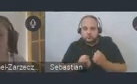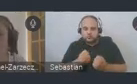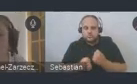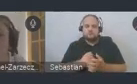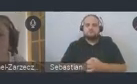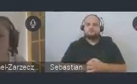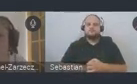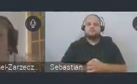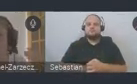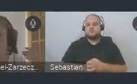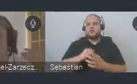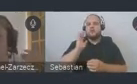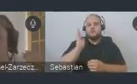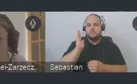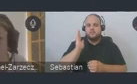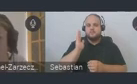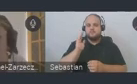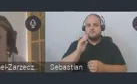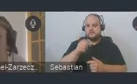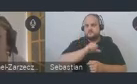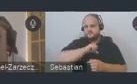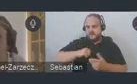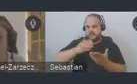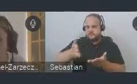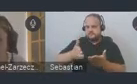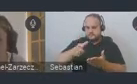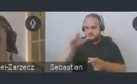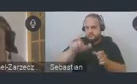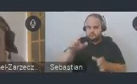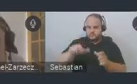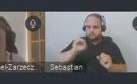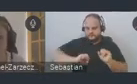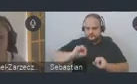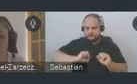Czyli uczestnicy sami wykonują zadanie, ćwiczą, wdrażają.